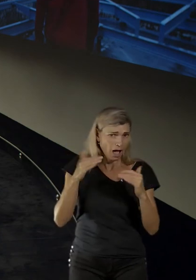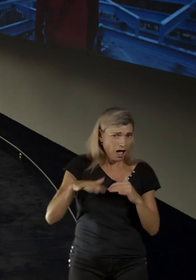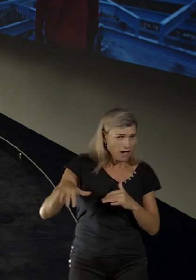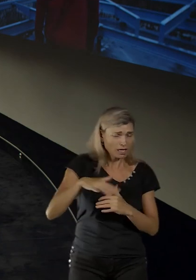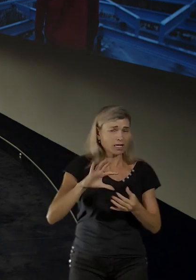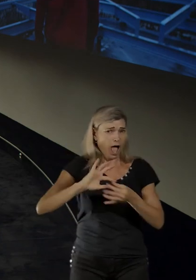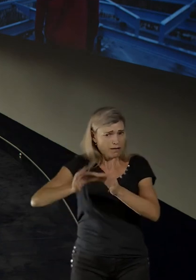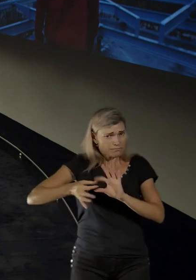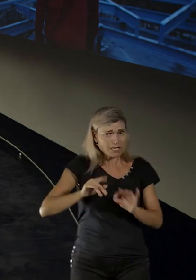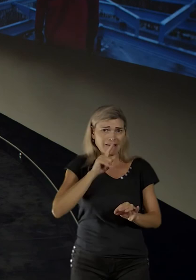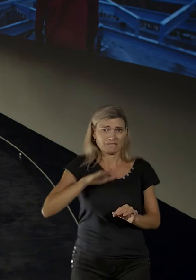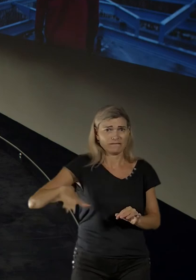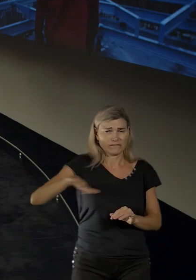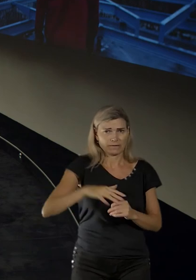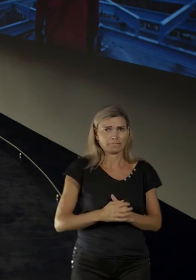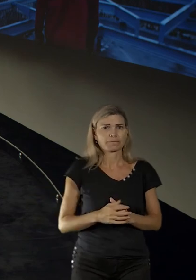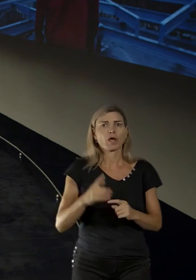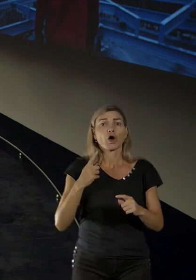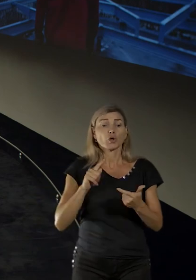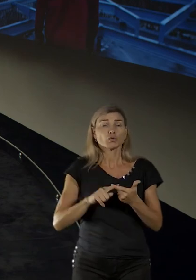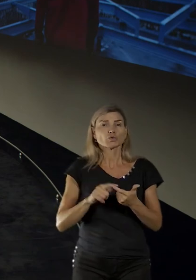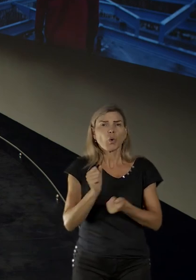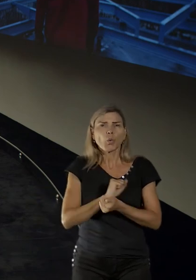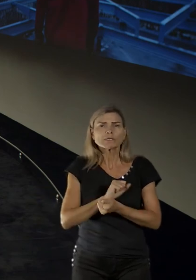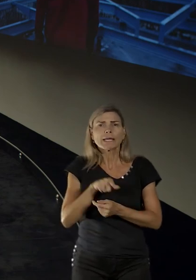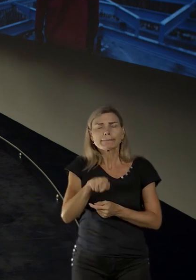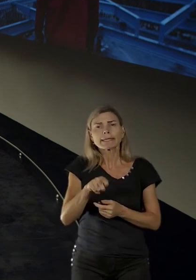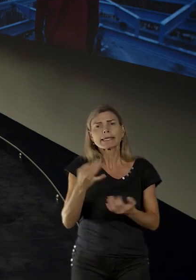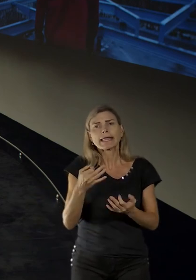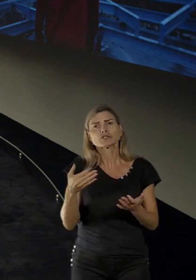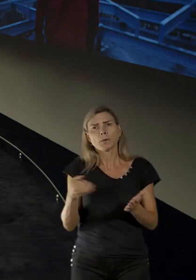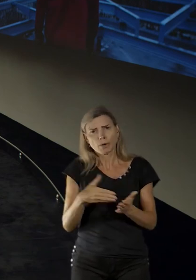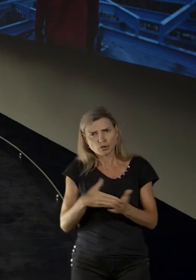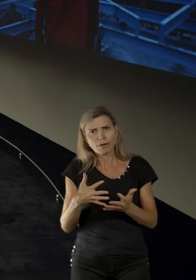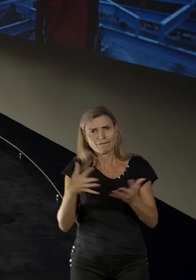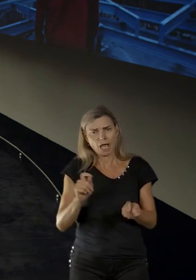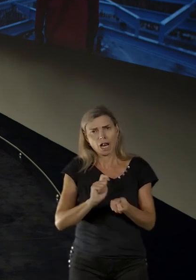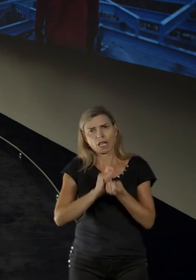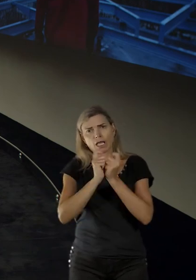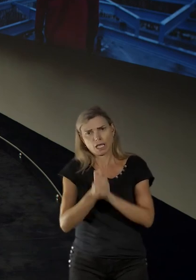Potom jsou ta velká přestavbová území, která vyžadují zpravidla nějakou studii nebo